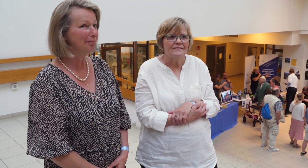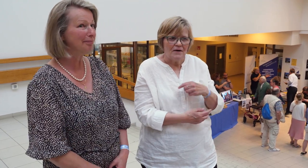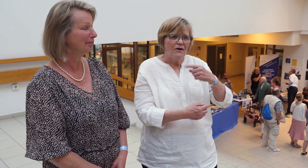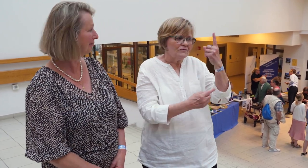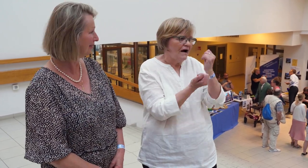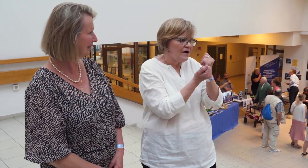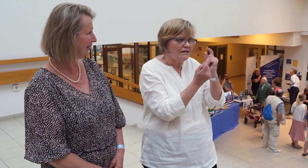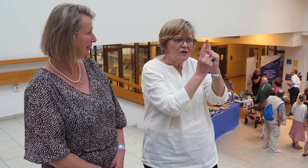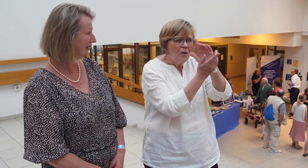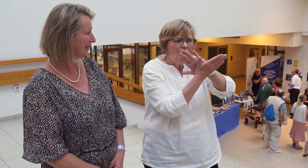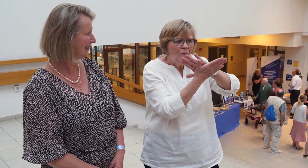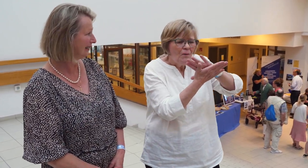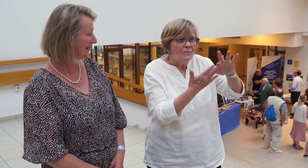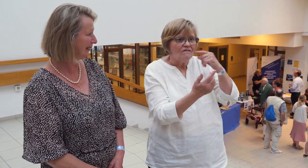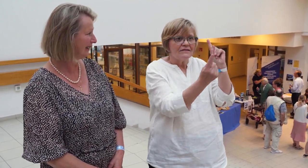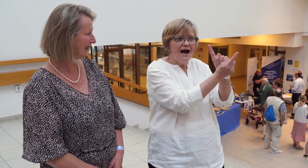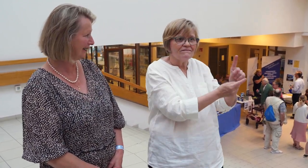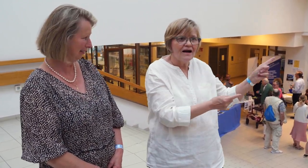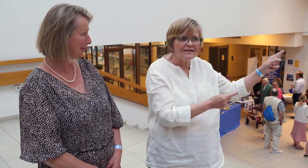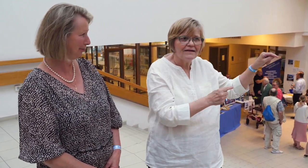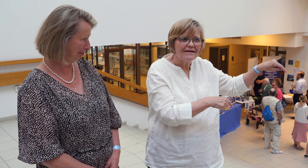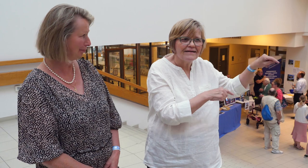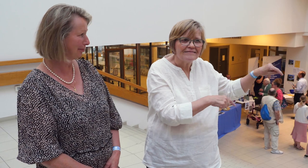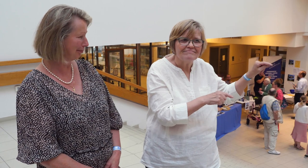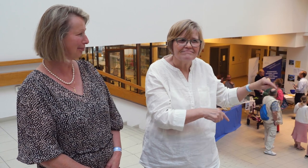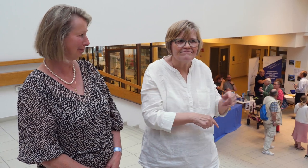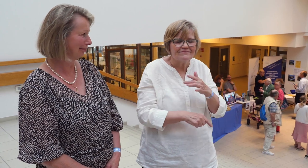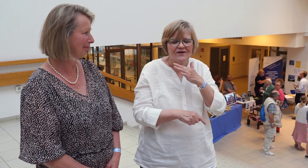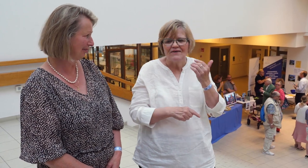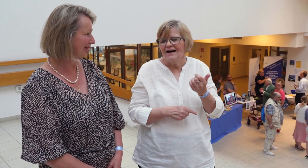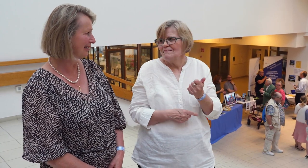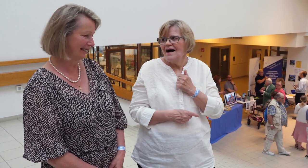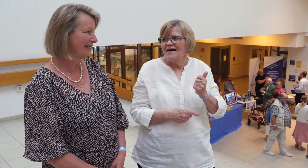Tapasin yhden kaverini, jonka kanssa emme olleet nähneet vuosikausiin, -